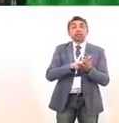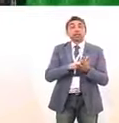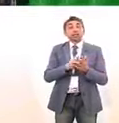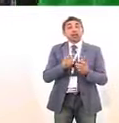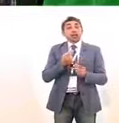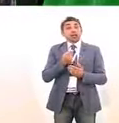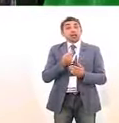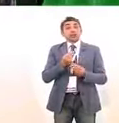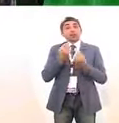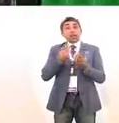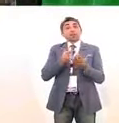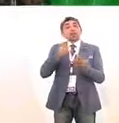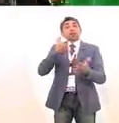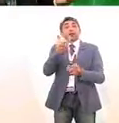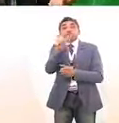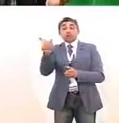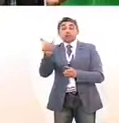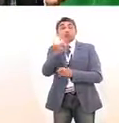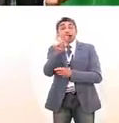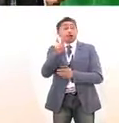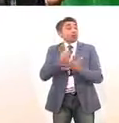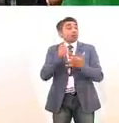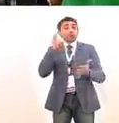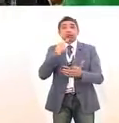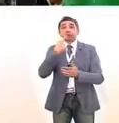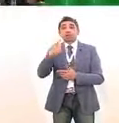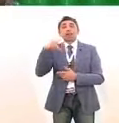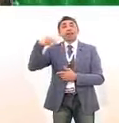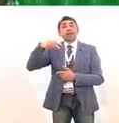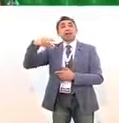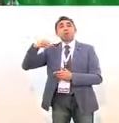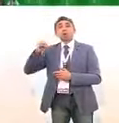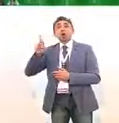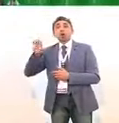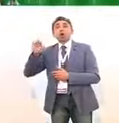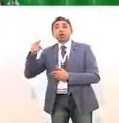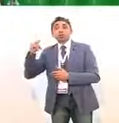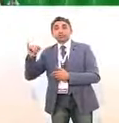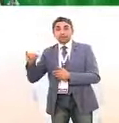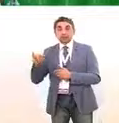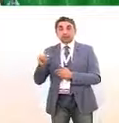Nanni Moretti: “Le parole sono importanti”. La violenza oggi non è quella. La violenza